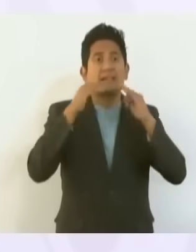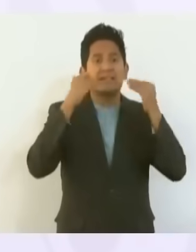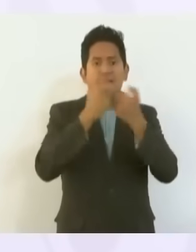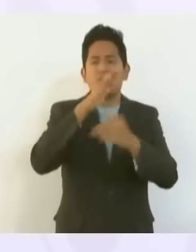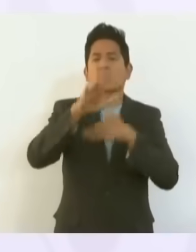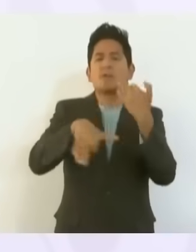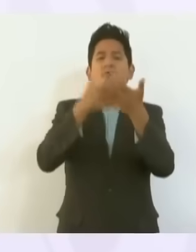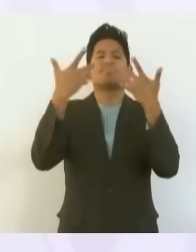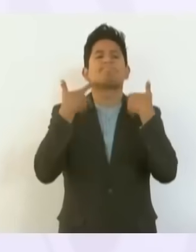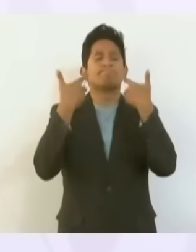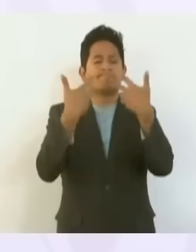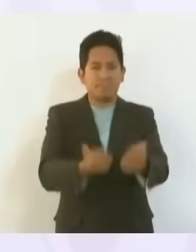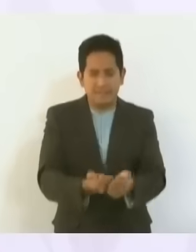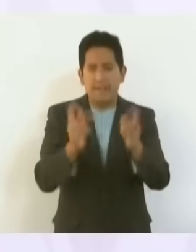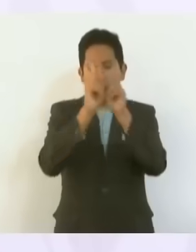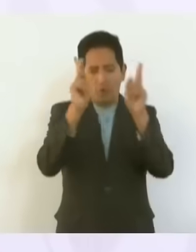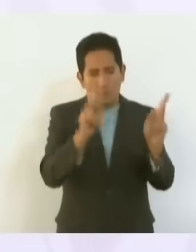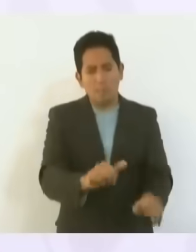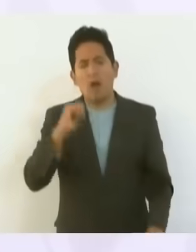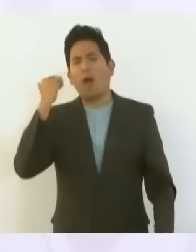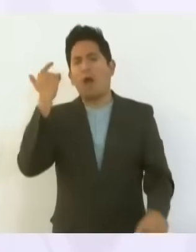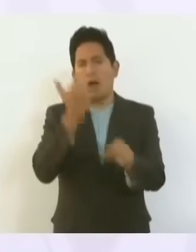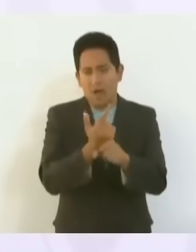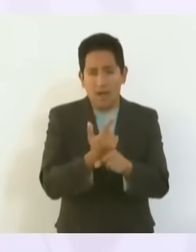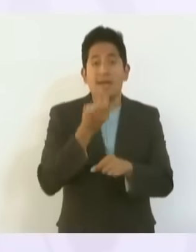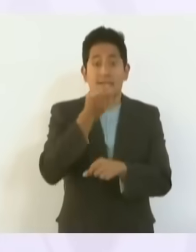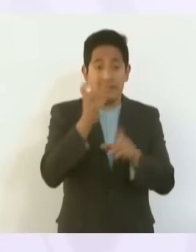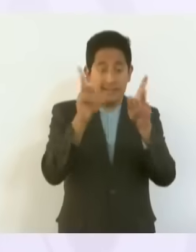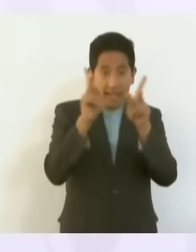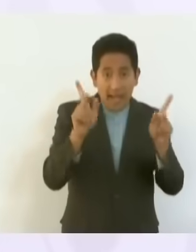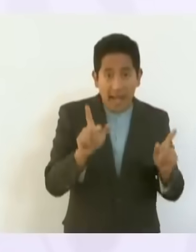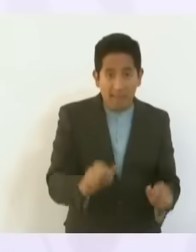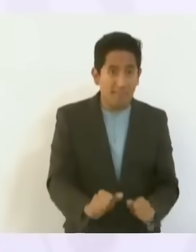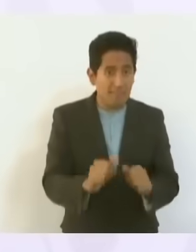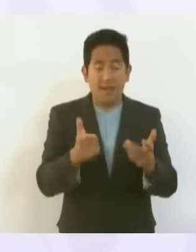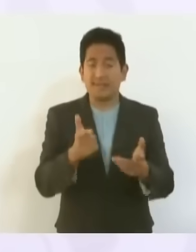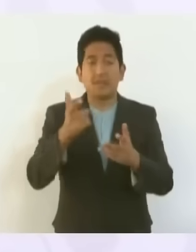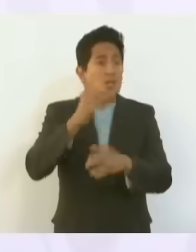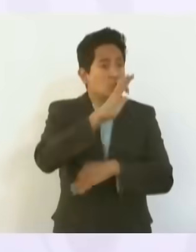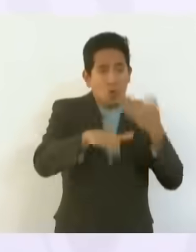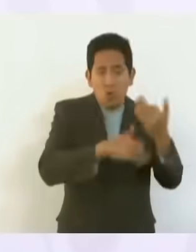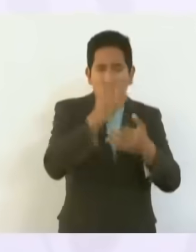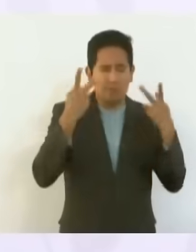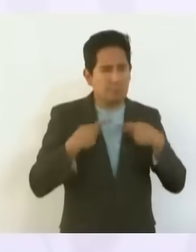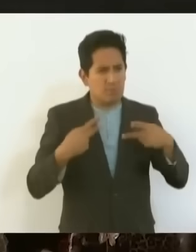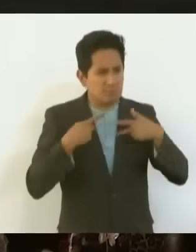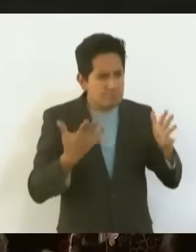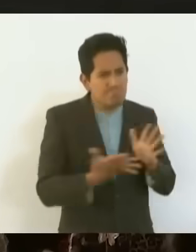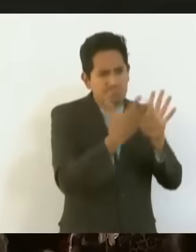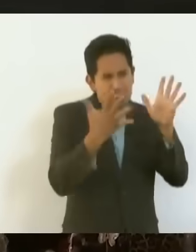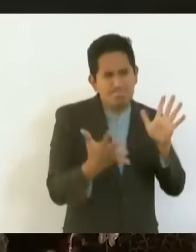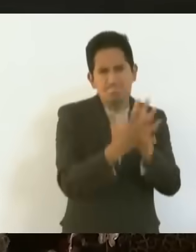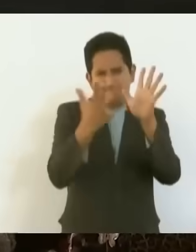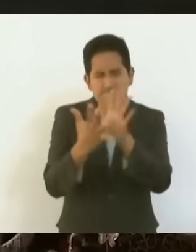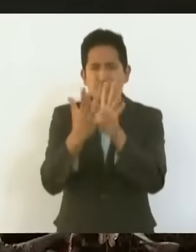política de paz construida desde abajo, con manos ciudadanas y con responsabilidad institucional.